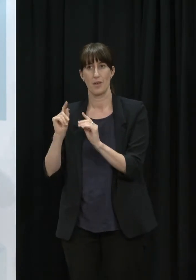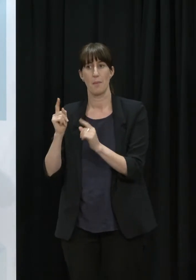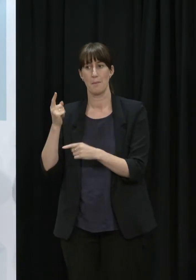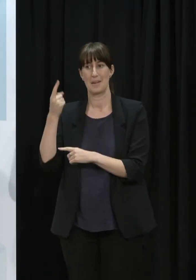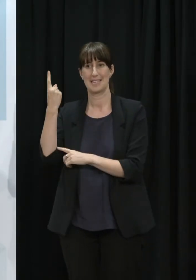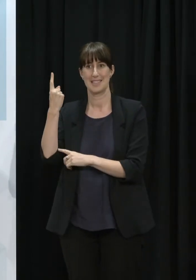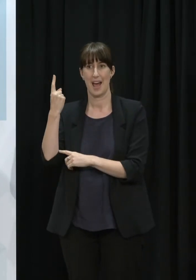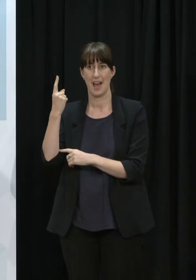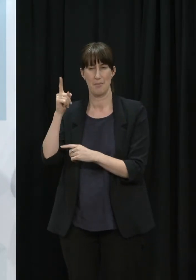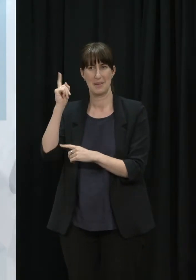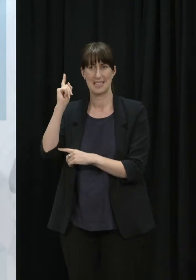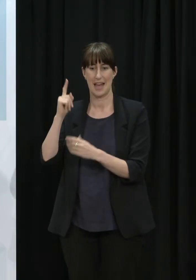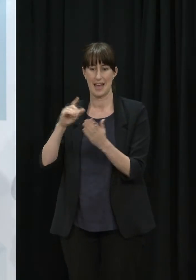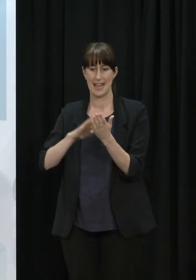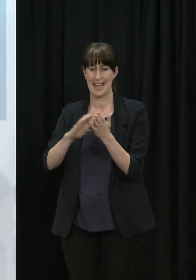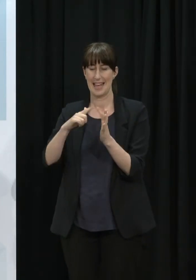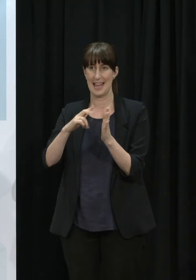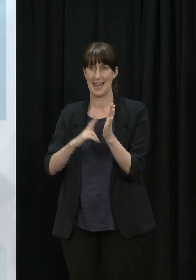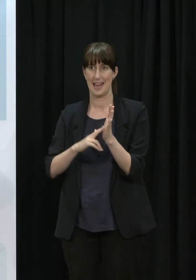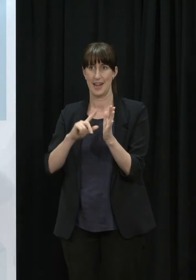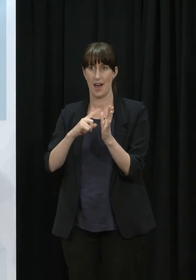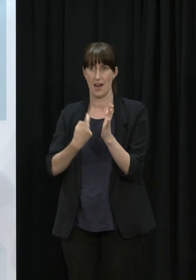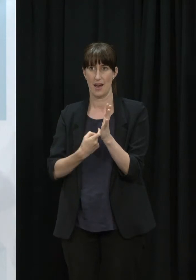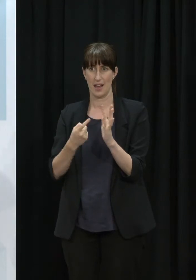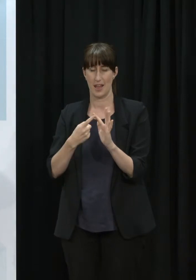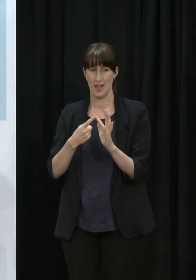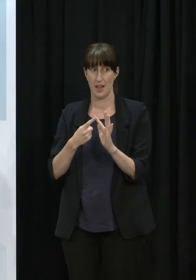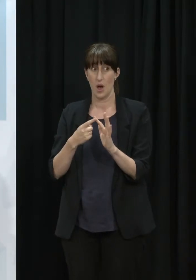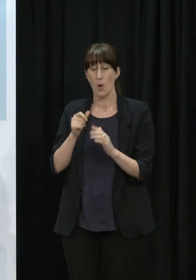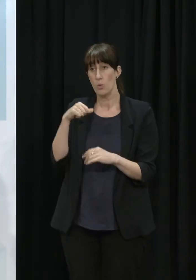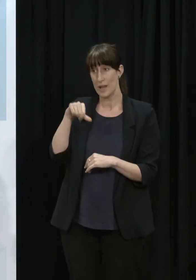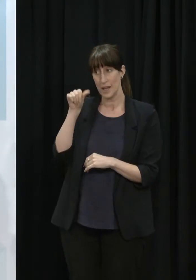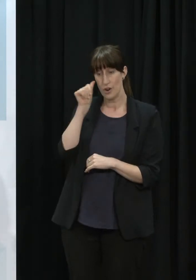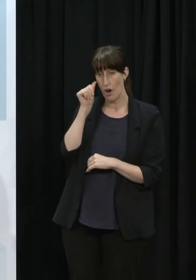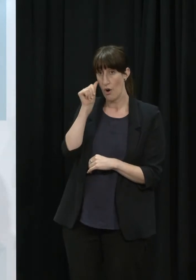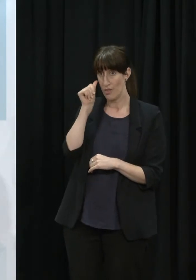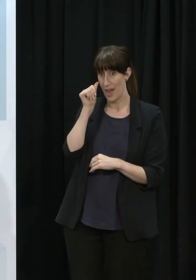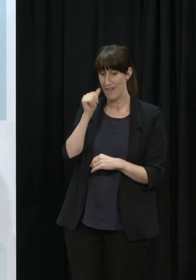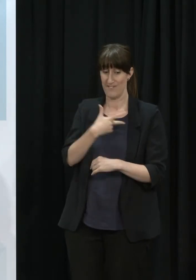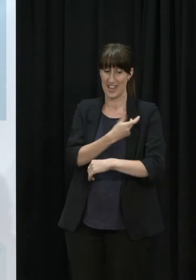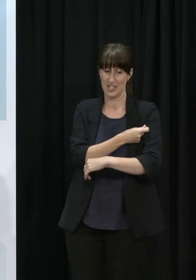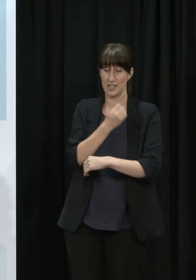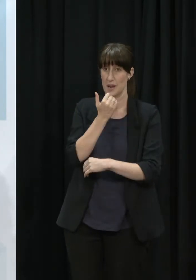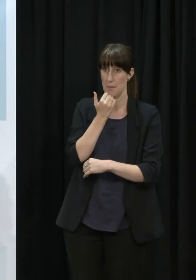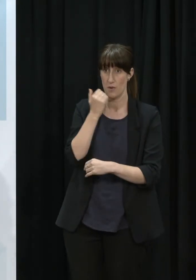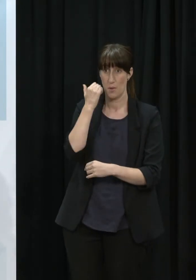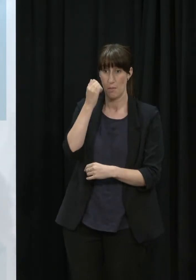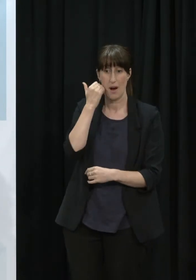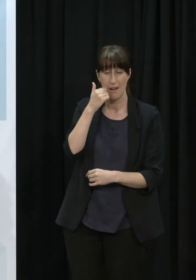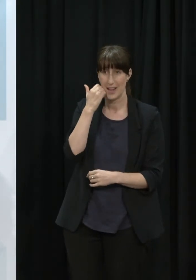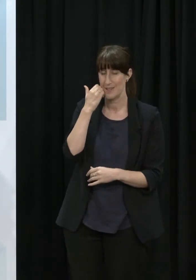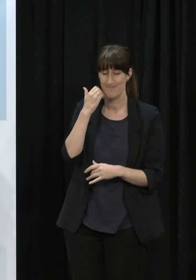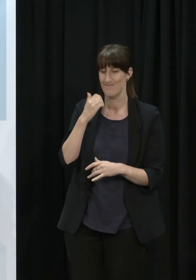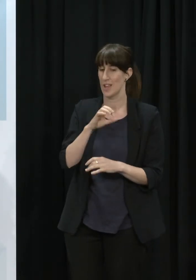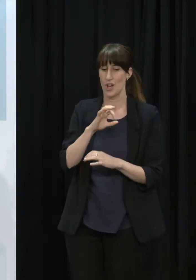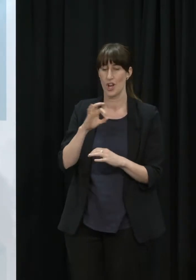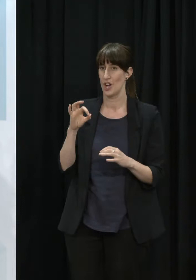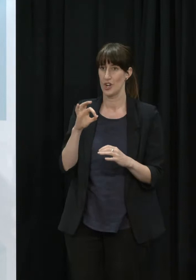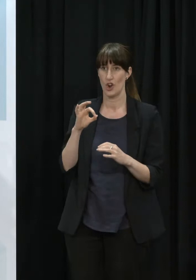ki te Minita me te